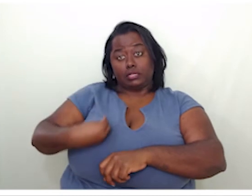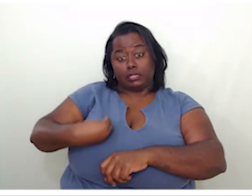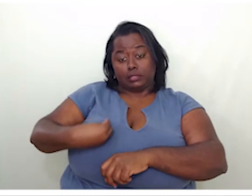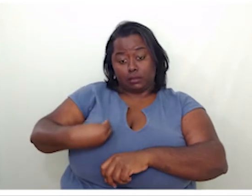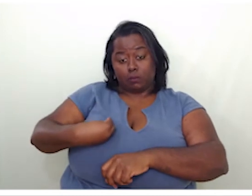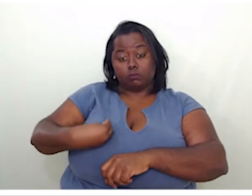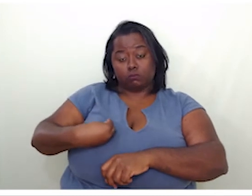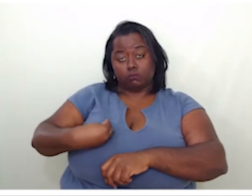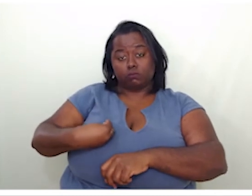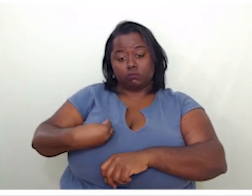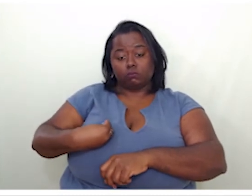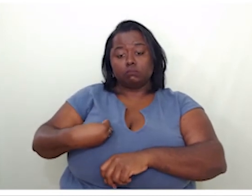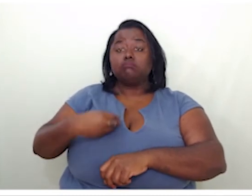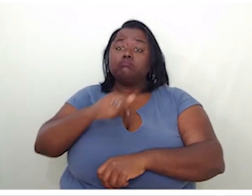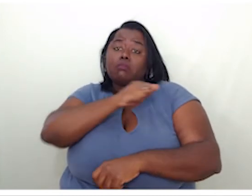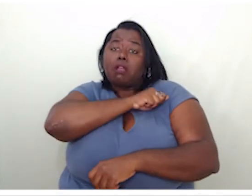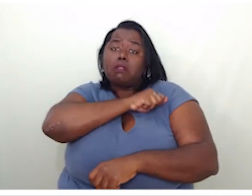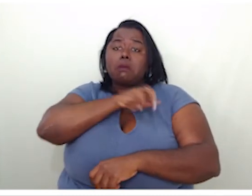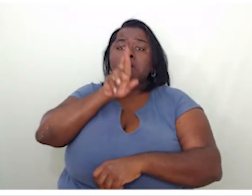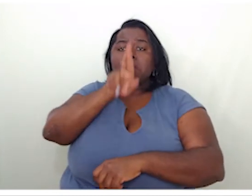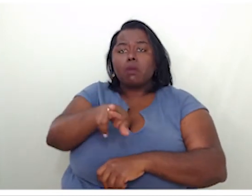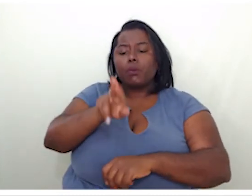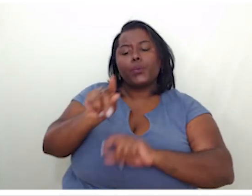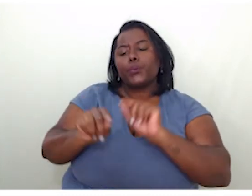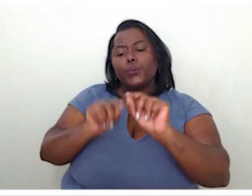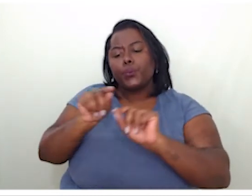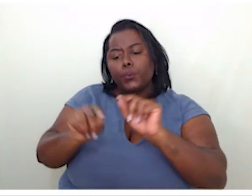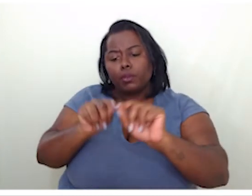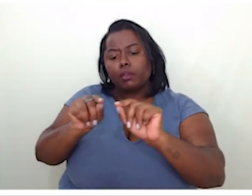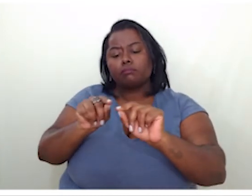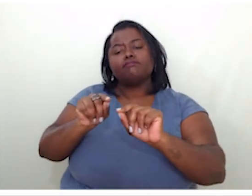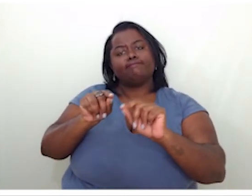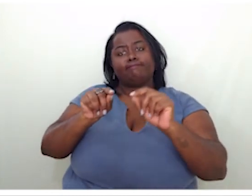y mencionaron también cómo saber que